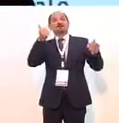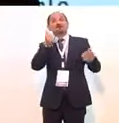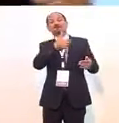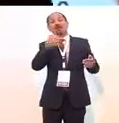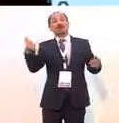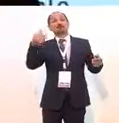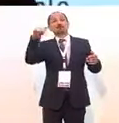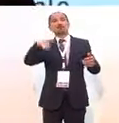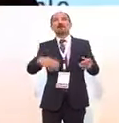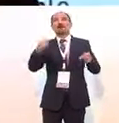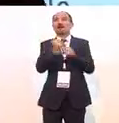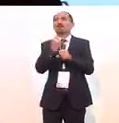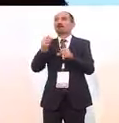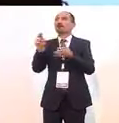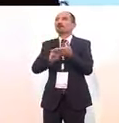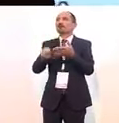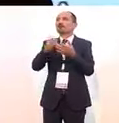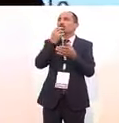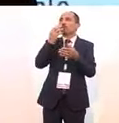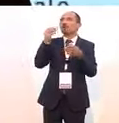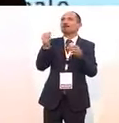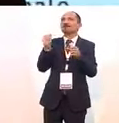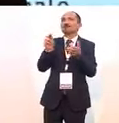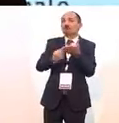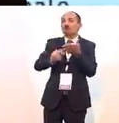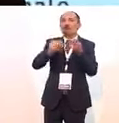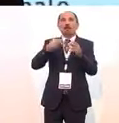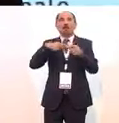scuola, siccome la Buona scuola ci è piaciuta, li licenziamo tutti o li rendiamo di nuovo